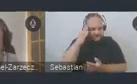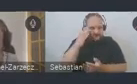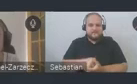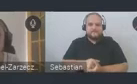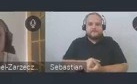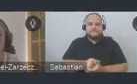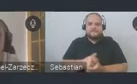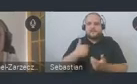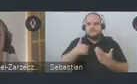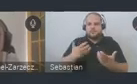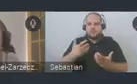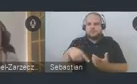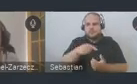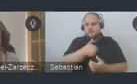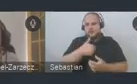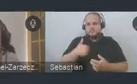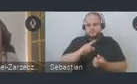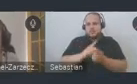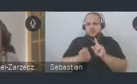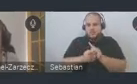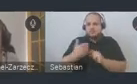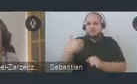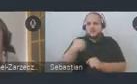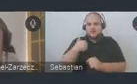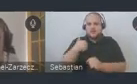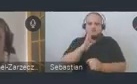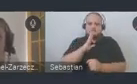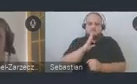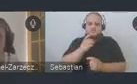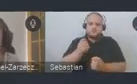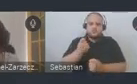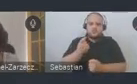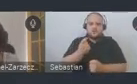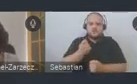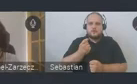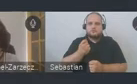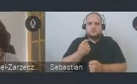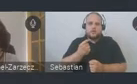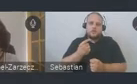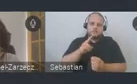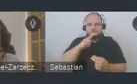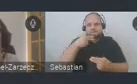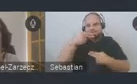i chciałabym, żeby nasze spotkanie było też taką przestrzenią raz do wymiany doświadczeń,